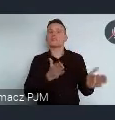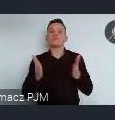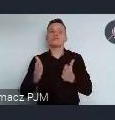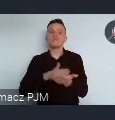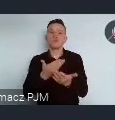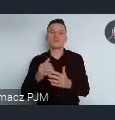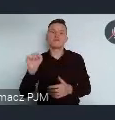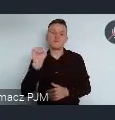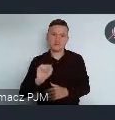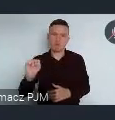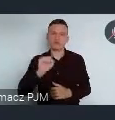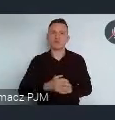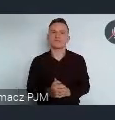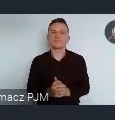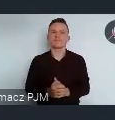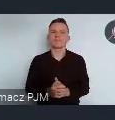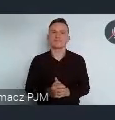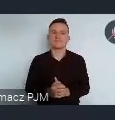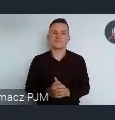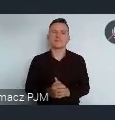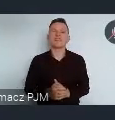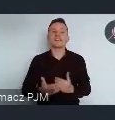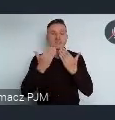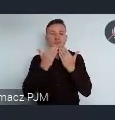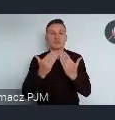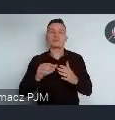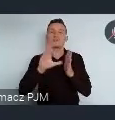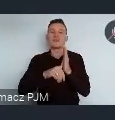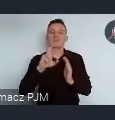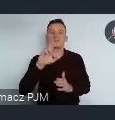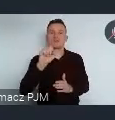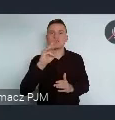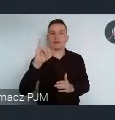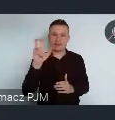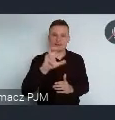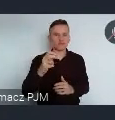Dziękujemy serdecznie miastu Rawicz za tak ciekawą prezentację.